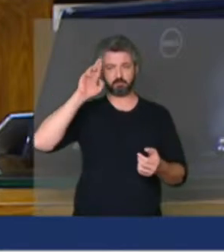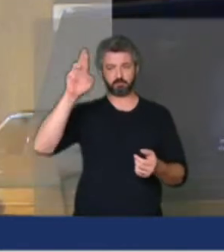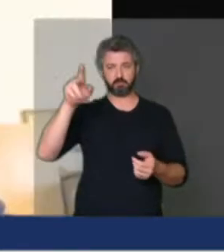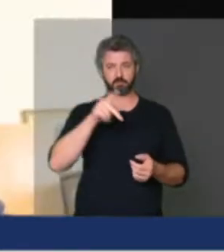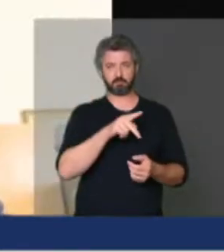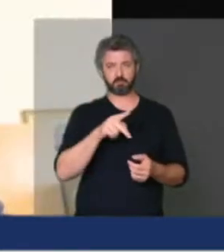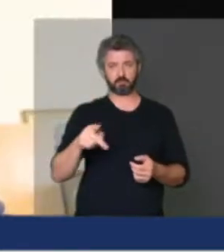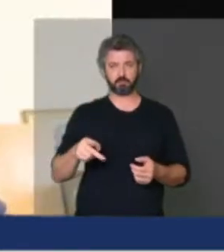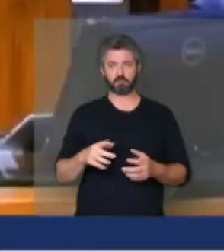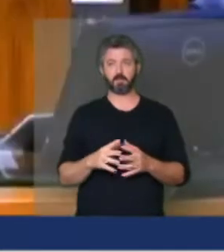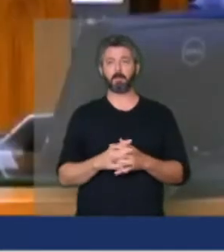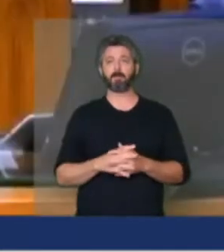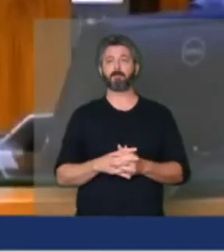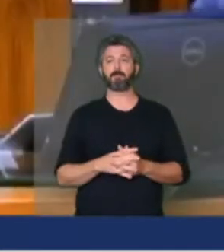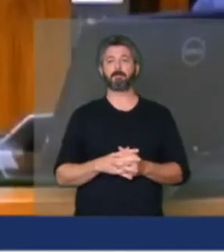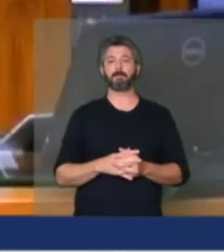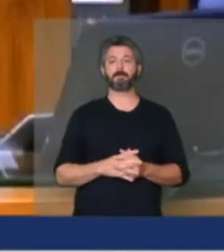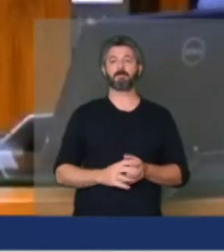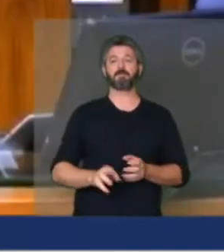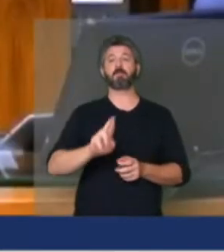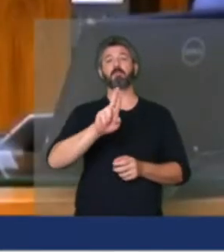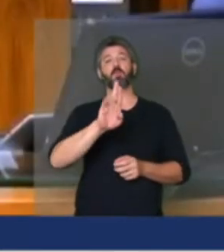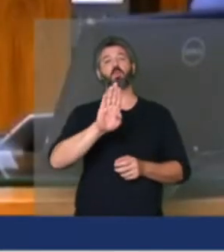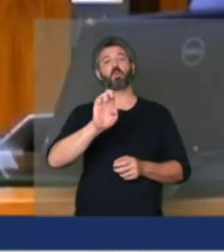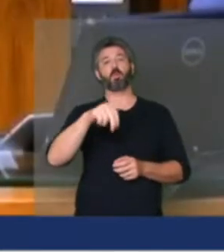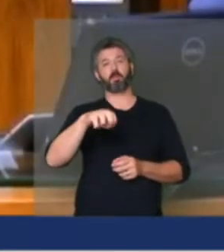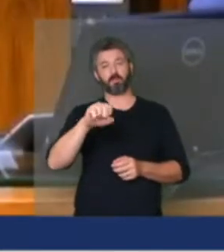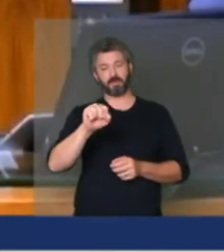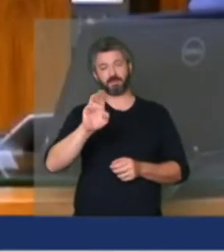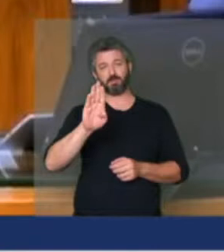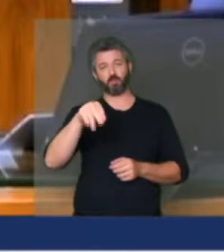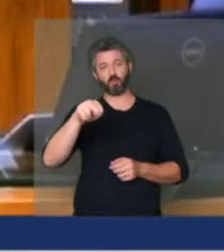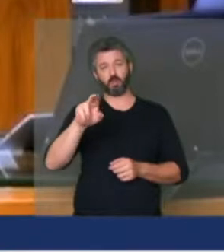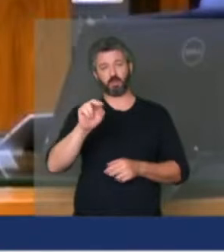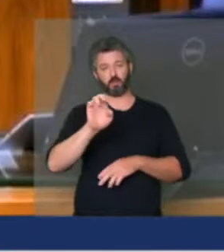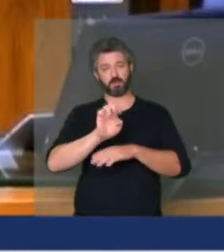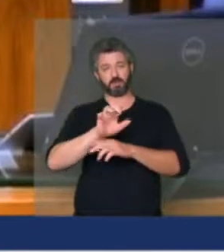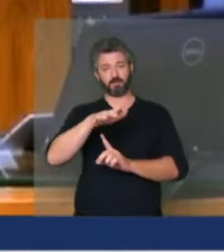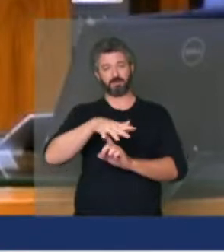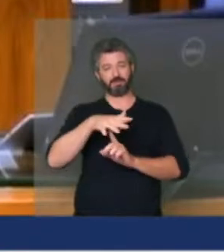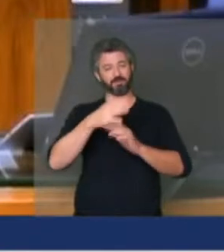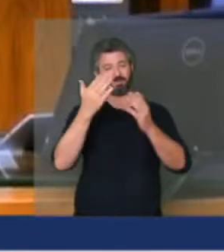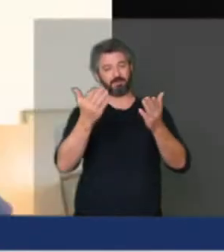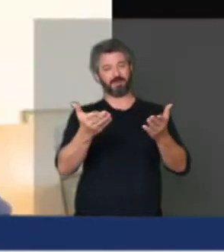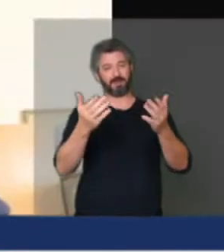RUBENS BUENO, LÁ DO NOSSO PARANÁ . TEM VOSSA EXCELÊNCIA A PALAVRA. -- [DEPUTADO]: SENHOR PRESIDENTE, MUITO OBRIGADO. MUITO OBRIGADO PELA GENTILEZA. EU ESTOU NA CIDADE